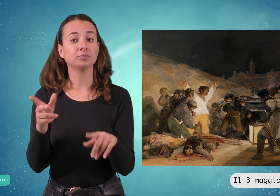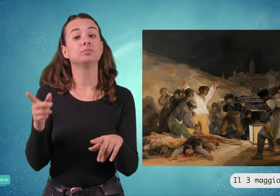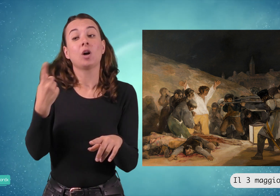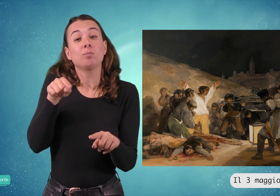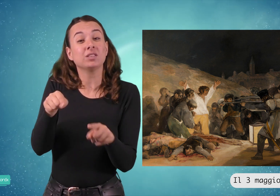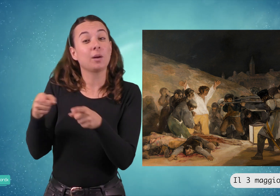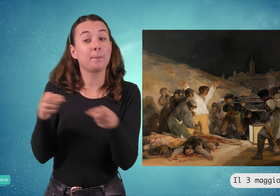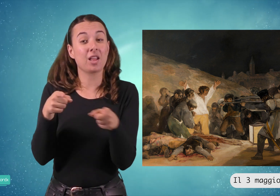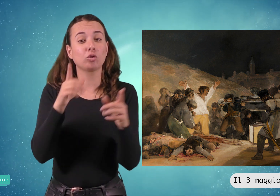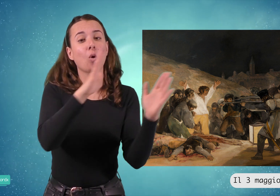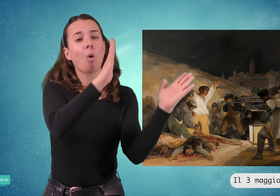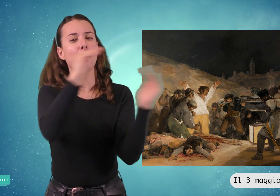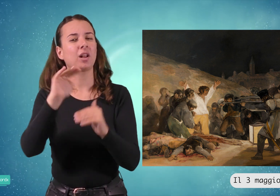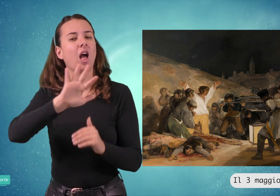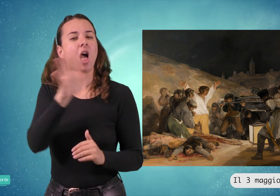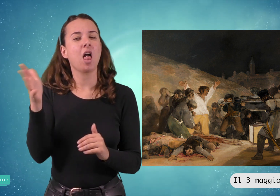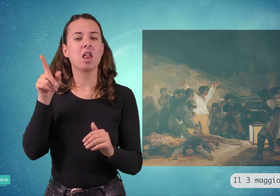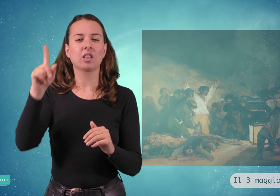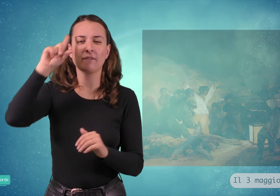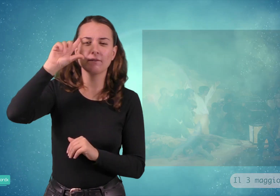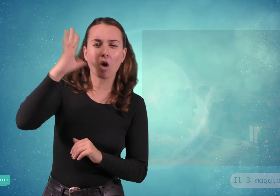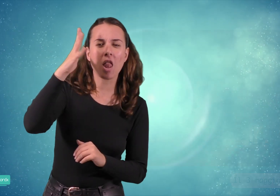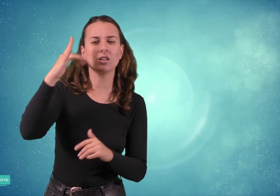Altre opere della sua maturità includono un'ampia varietà di dipinti riguardanti la follia,